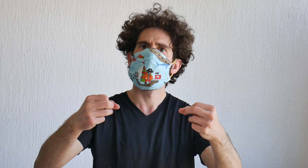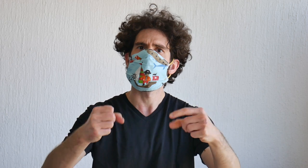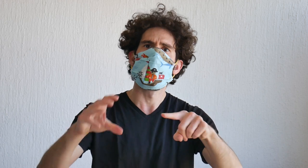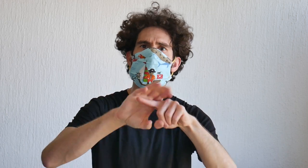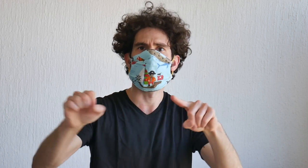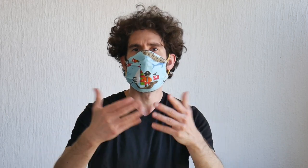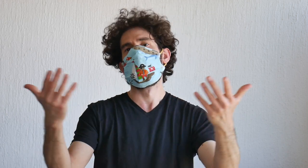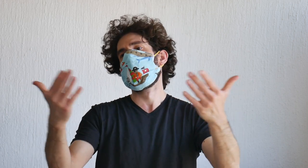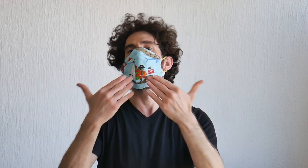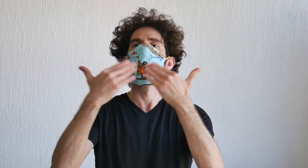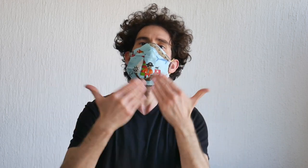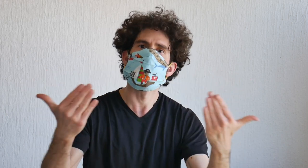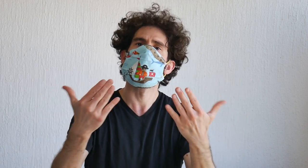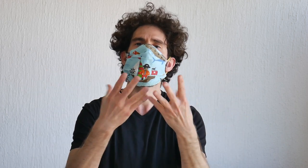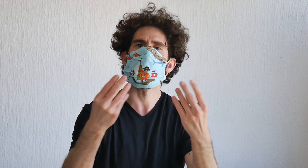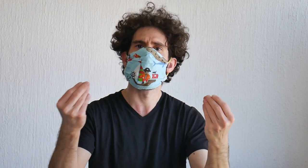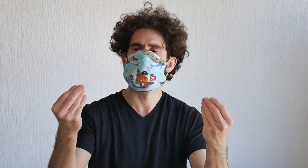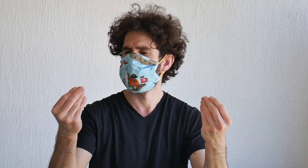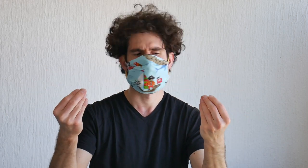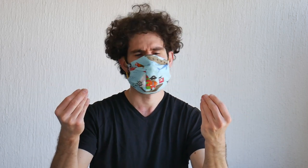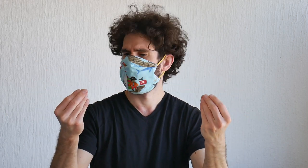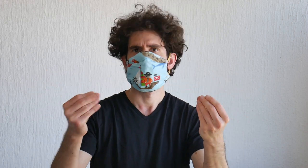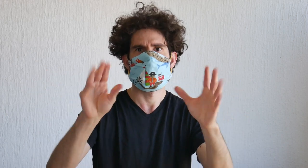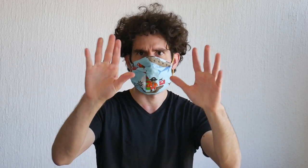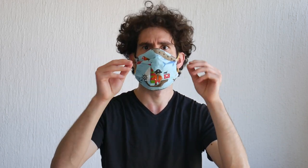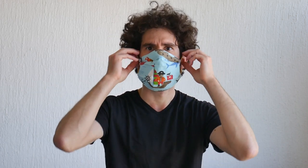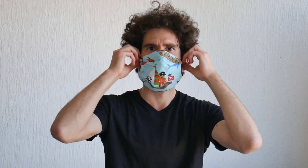qui sous-titrent leurs vidéos, je dis merci beaucoup ! Non, ça ne va pas, attends.